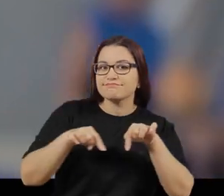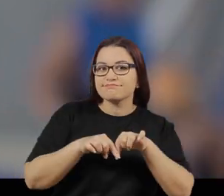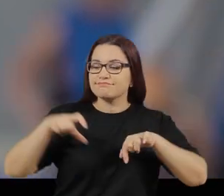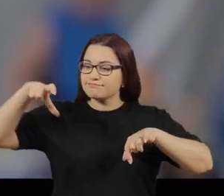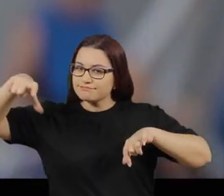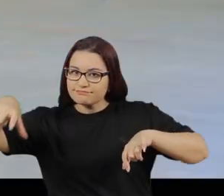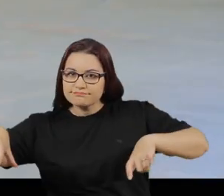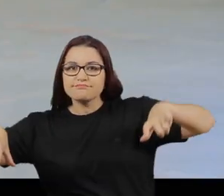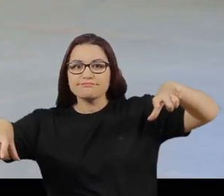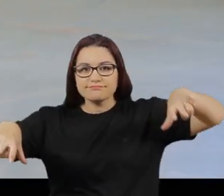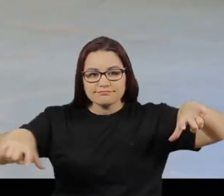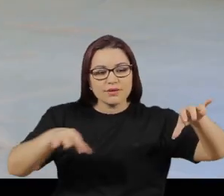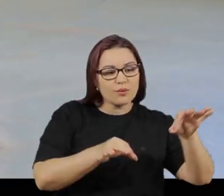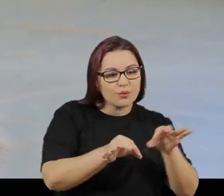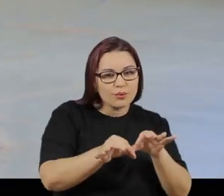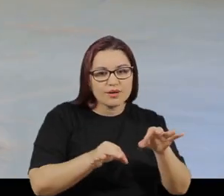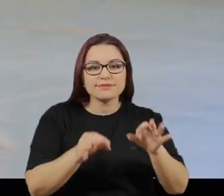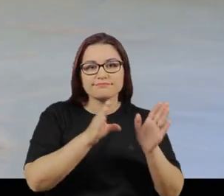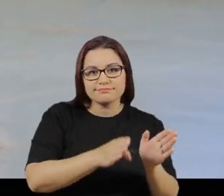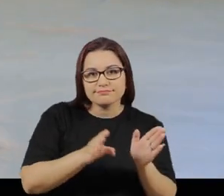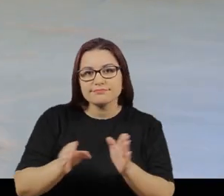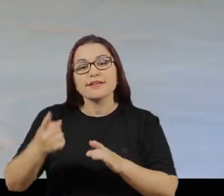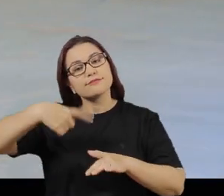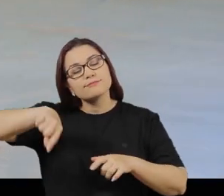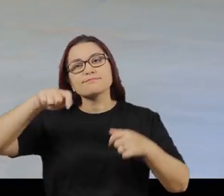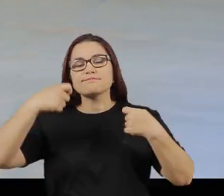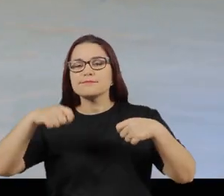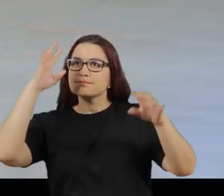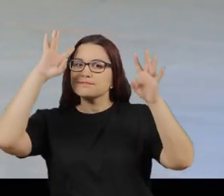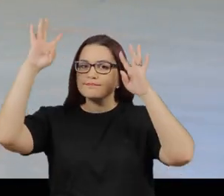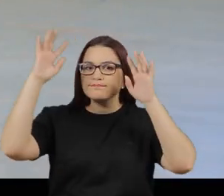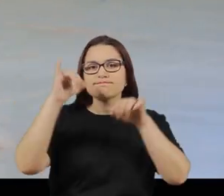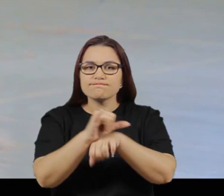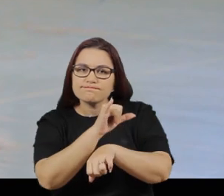trabalhar. Nós precisamos adaptar a quadra,